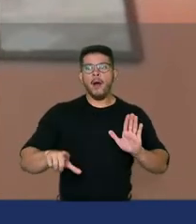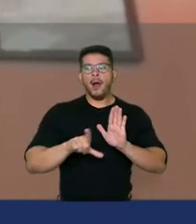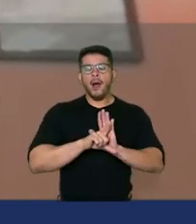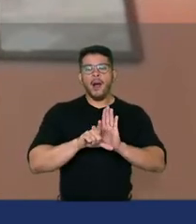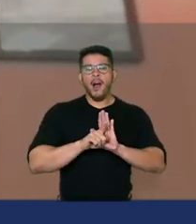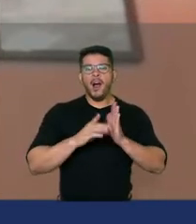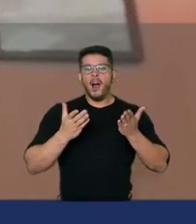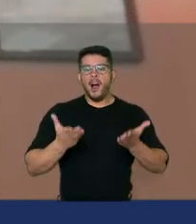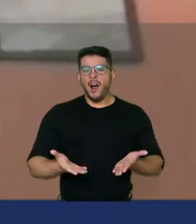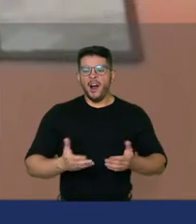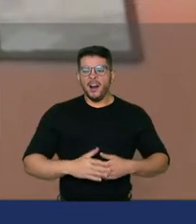NA PARTICIPAÇÃO... AQUI... NO FUNDO CRIADO PELO PROJETO